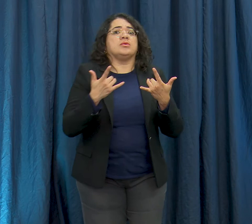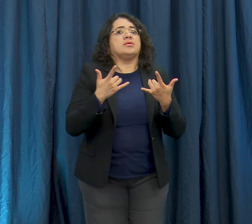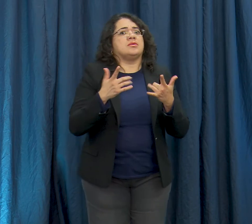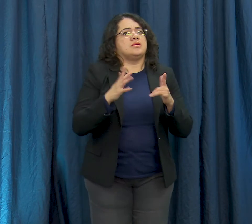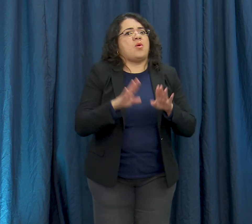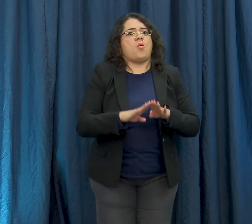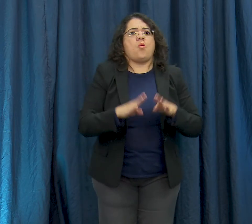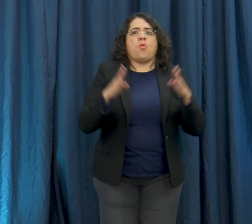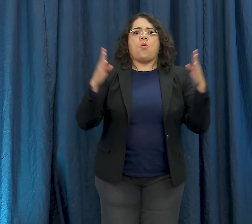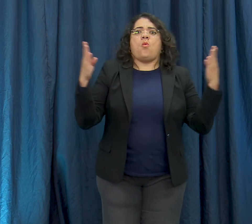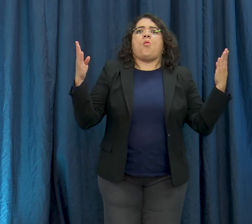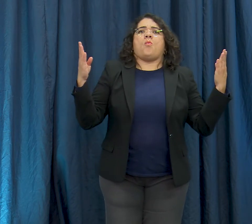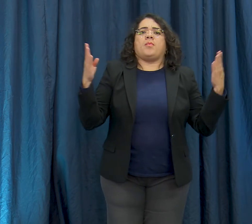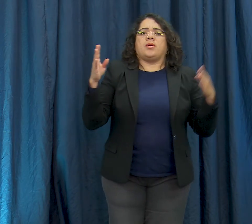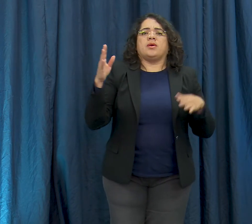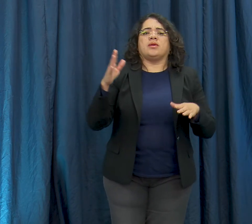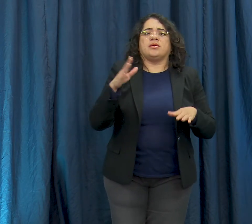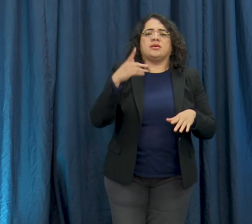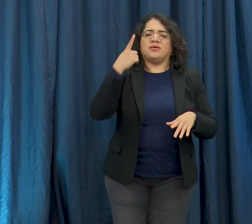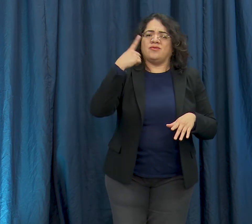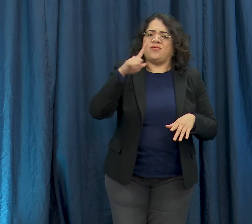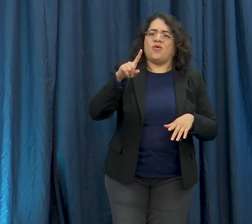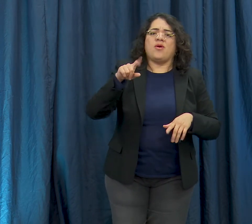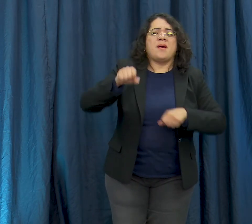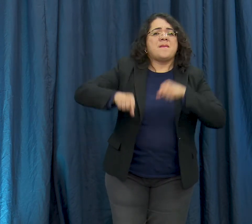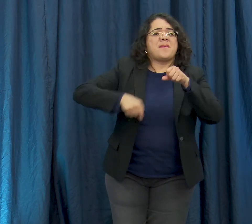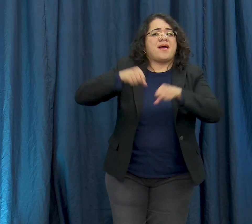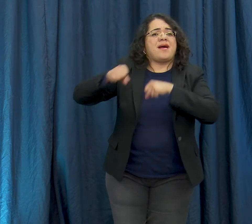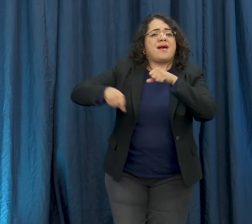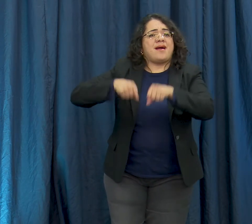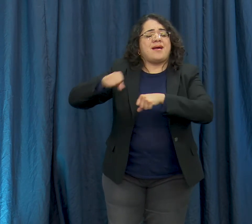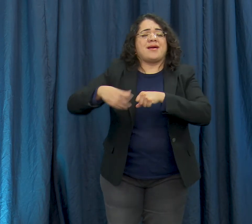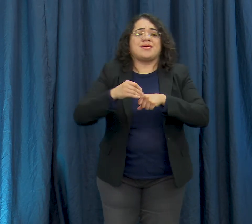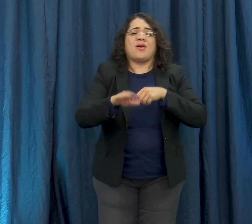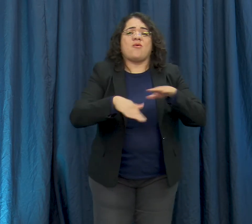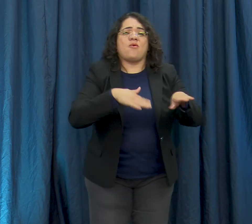aliv rear los Senderos pareve sick lettuce y para que personas pueden